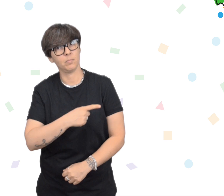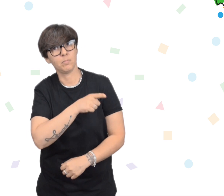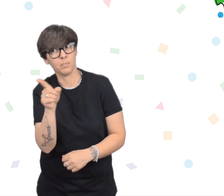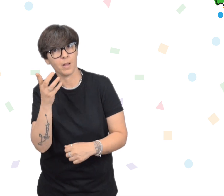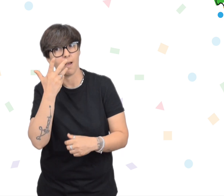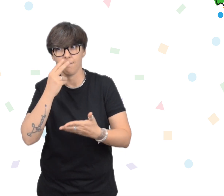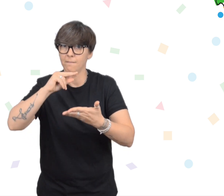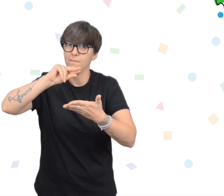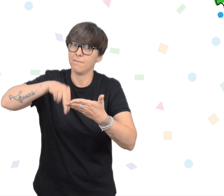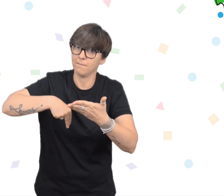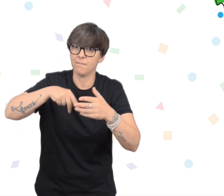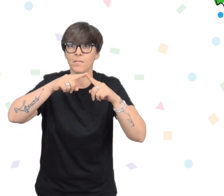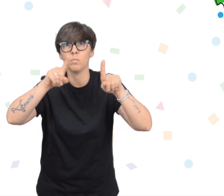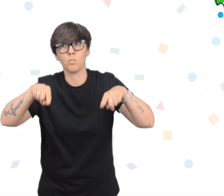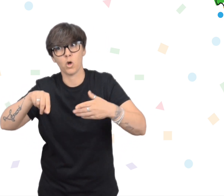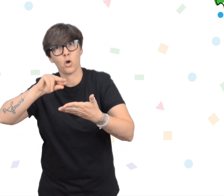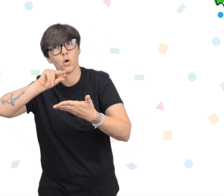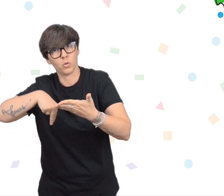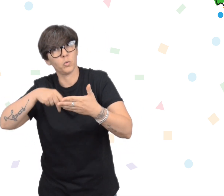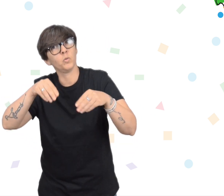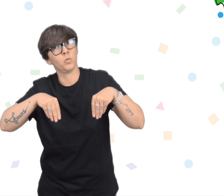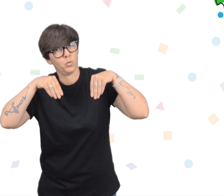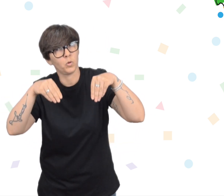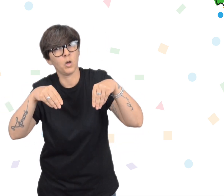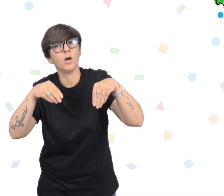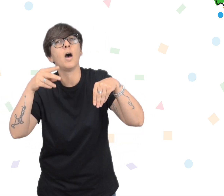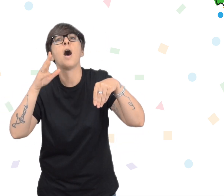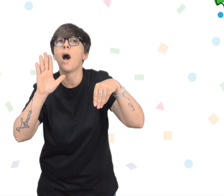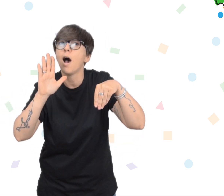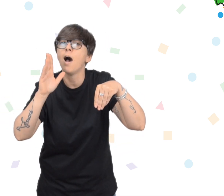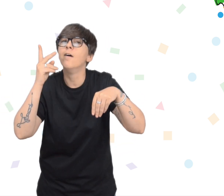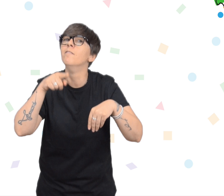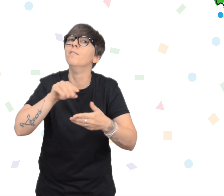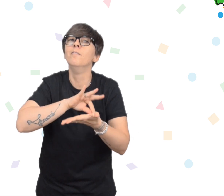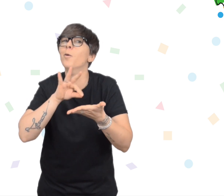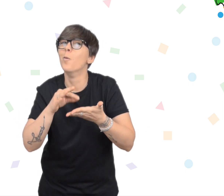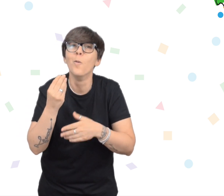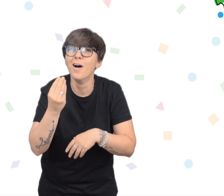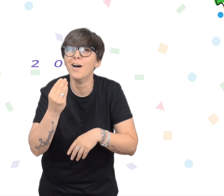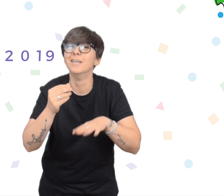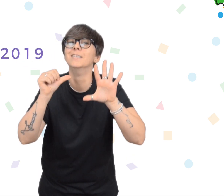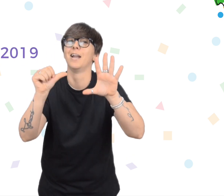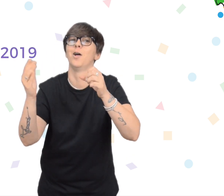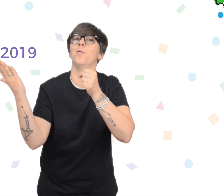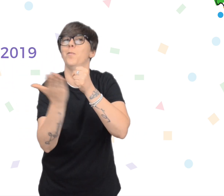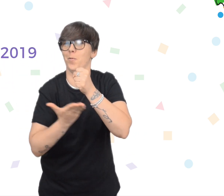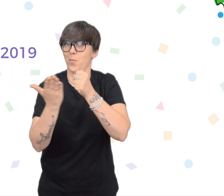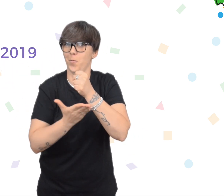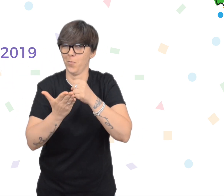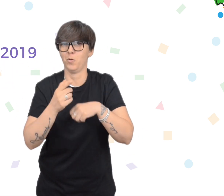Se volete partecipare dovete compilare il modulo d'iscrizione. Ma quando!? Il 6 luglio